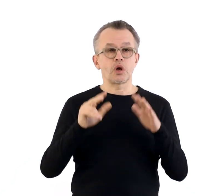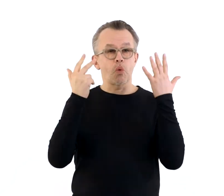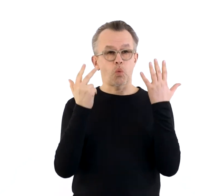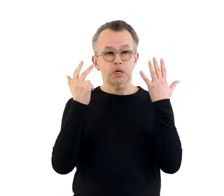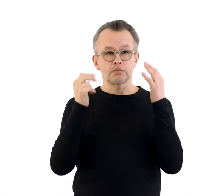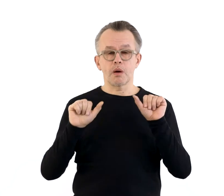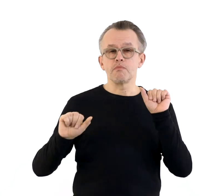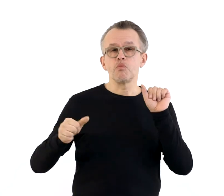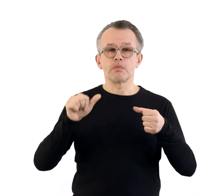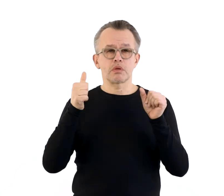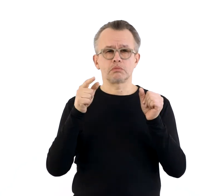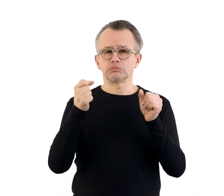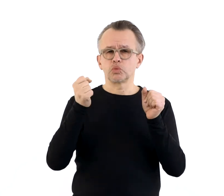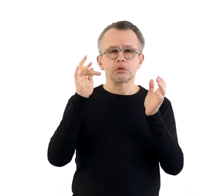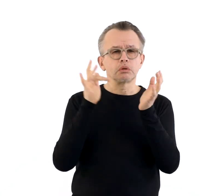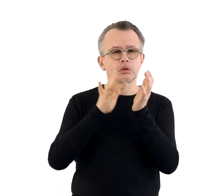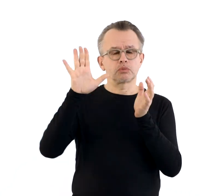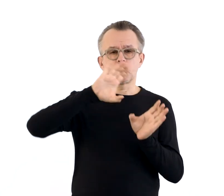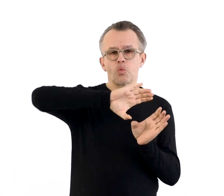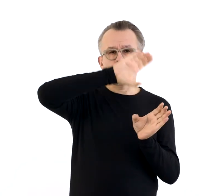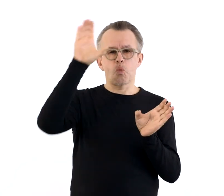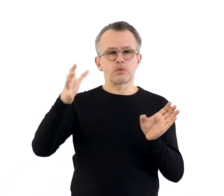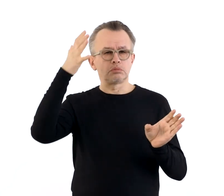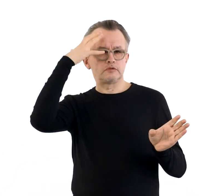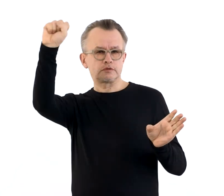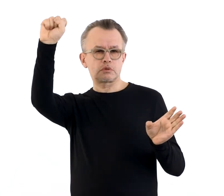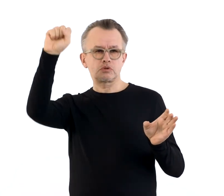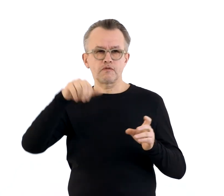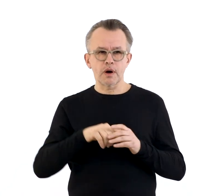pomniki; typu łuki triumfalne